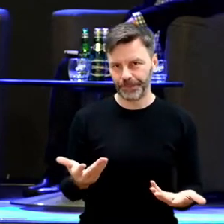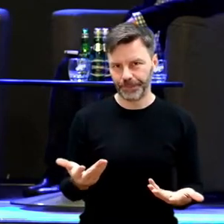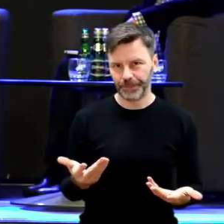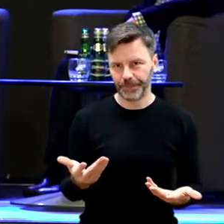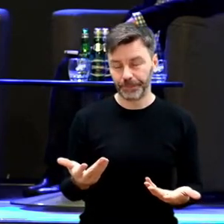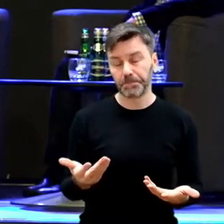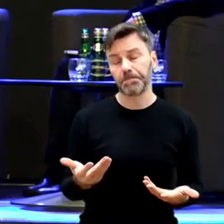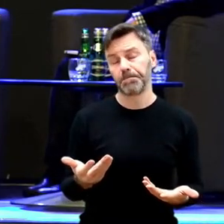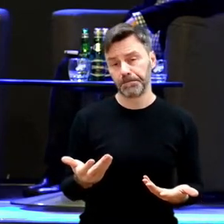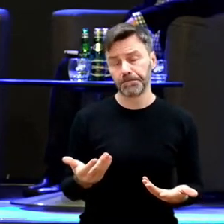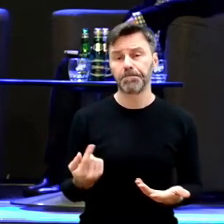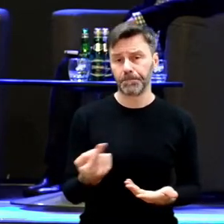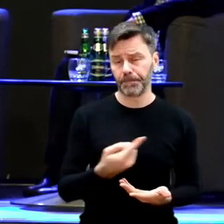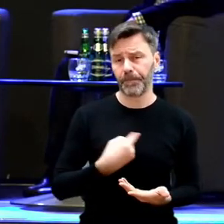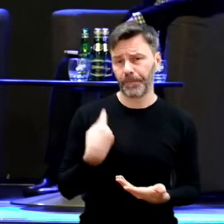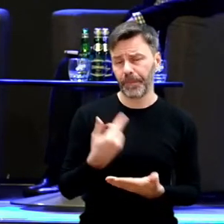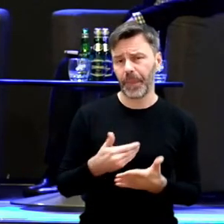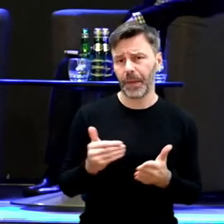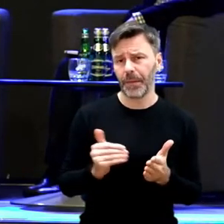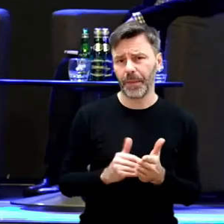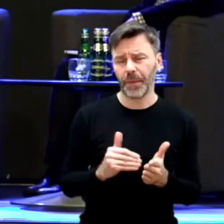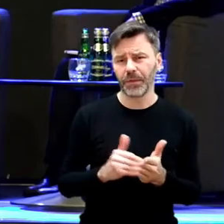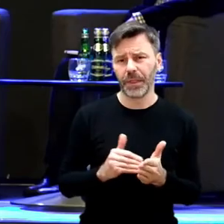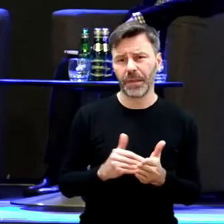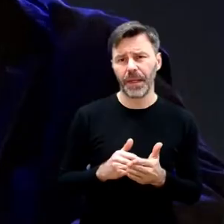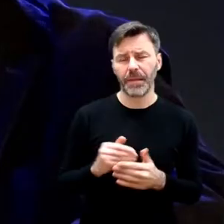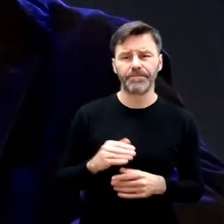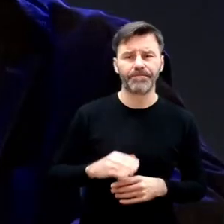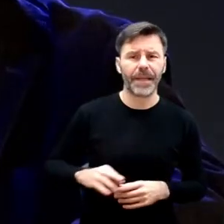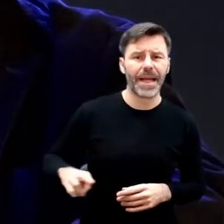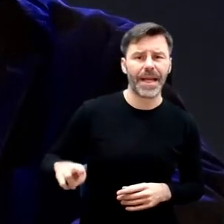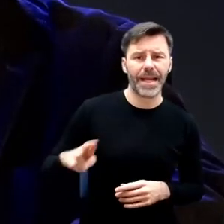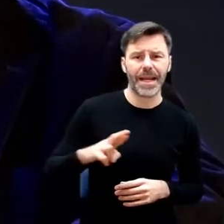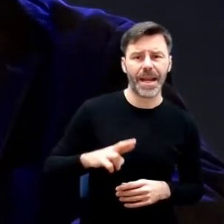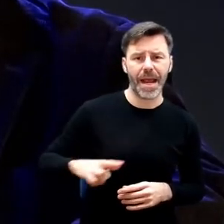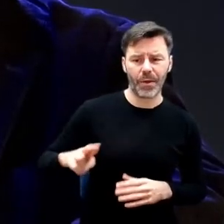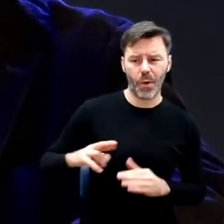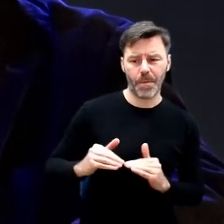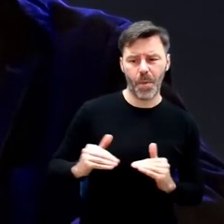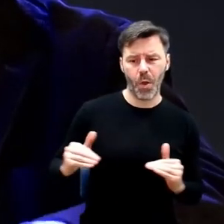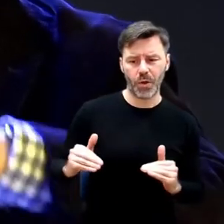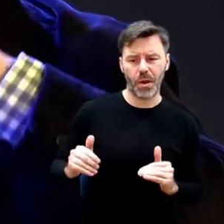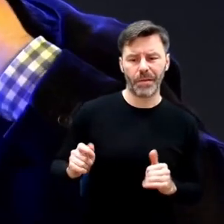również takiego regionalnego poziomu zaangażowania w politykę mieszkaniową.